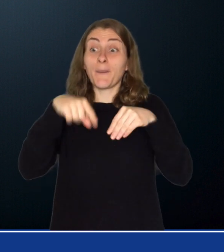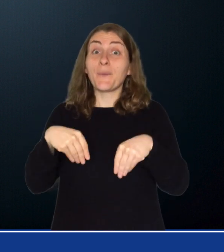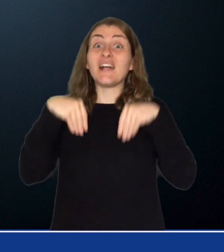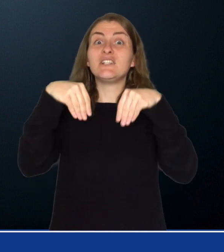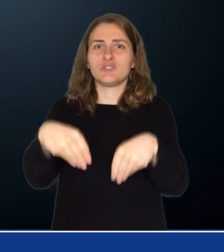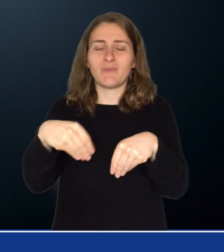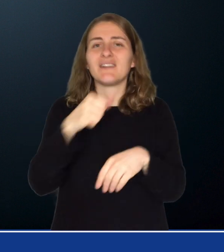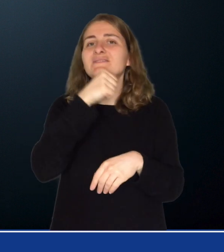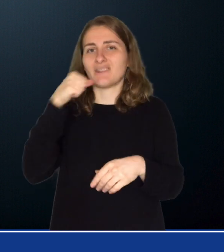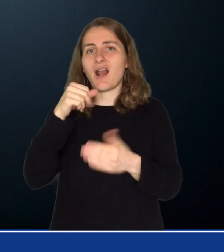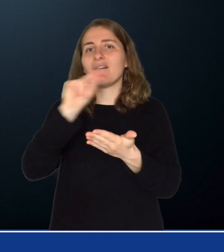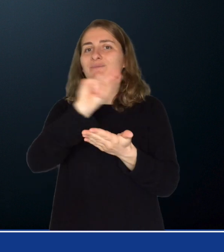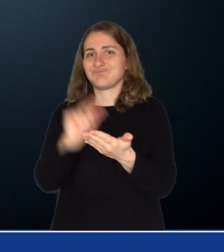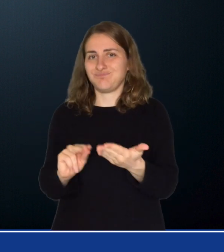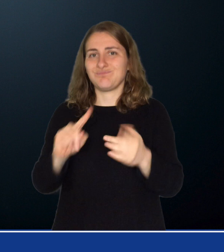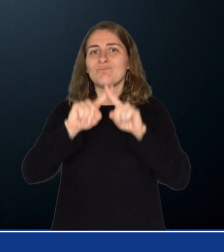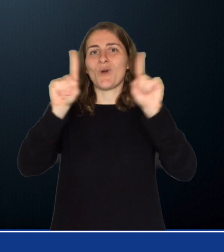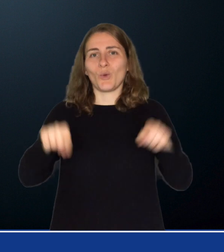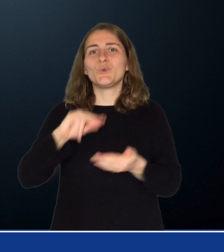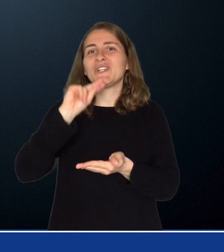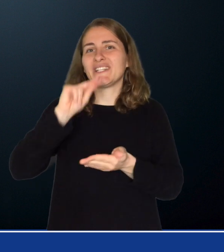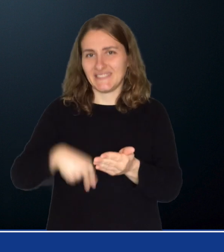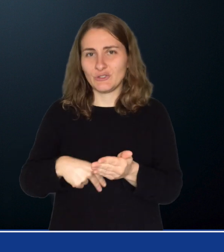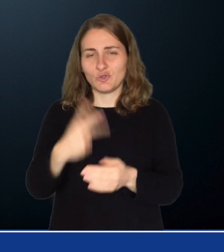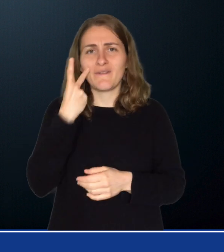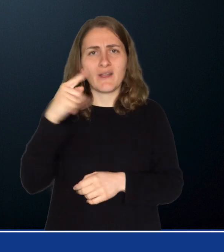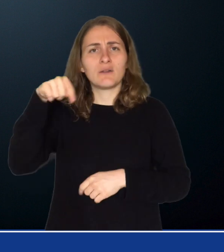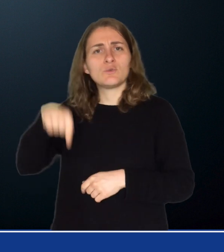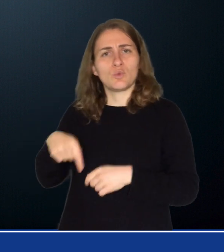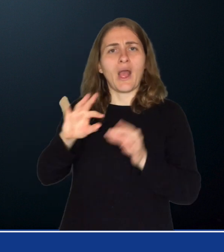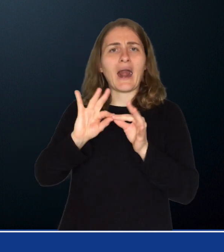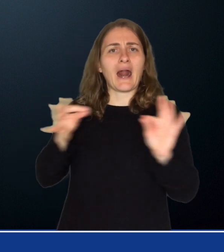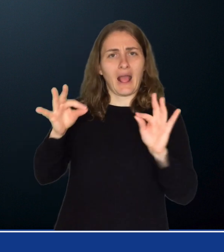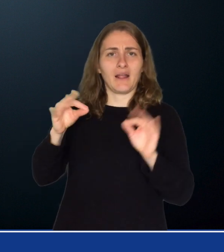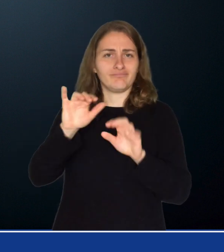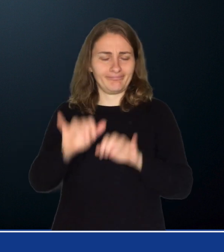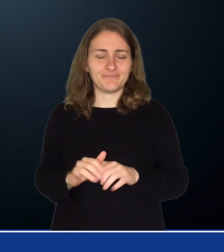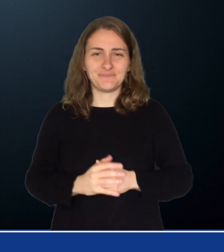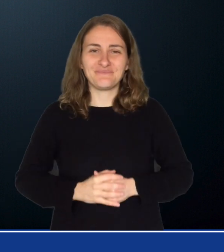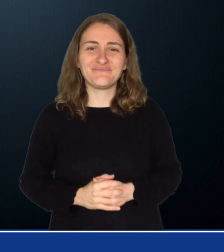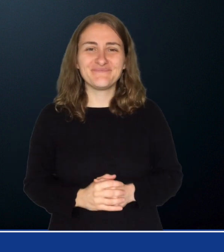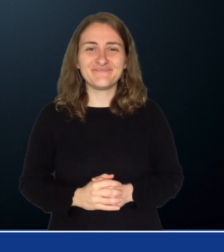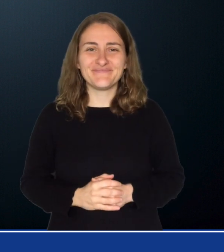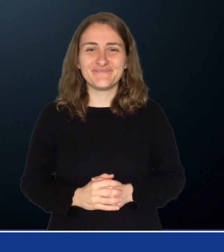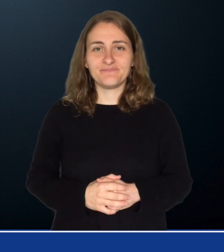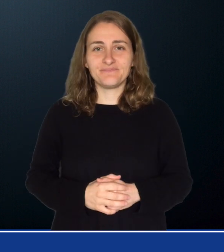Per partecipare è necessario compilare il modulo d’iscrizione che può essere scaricato